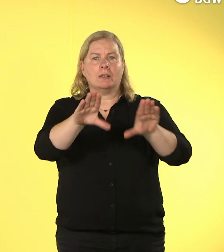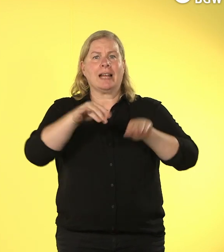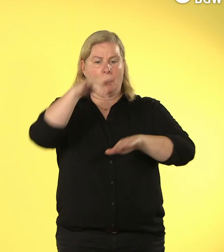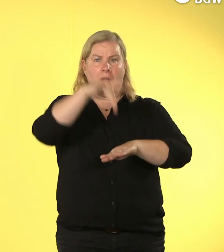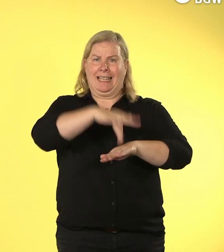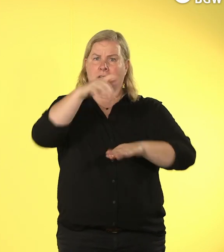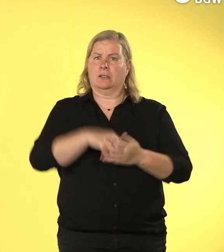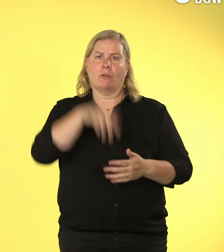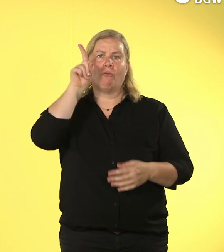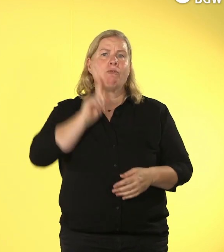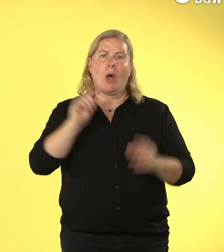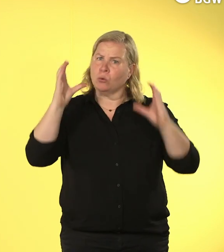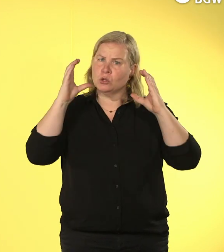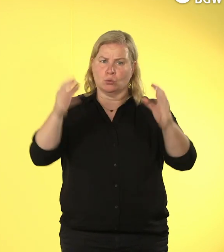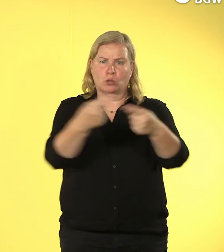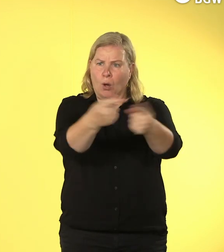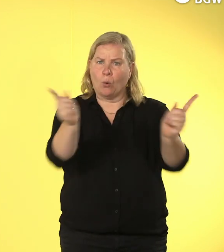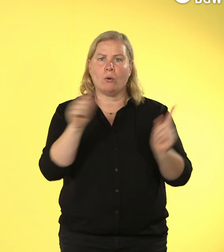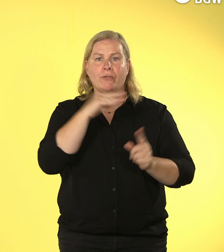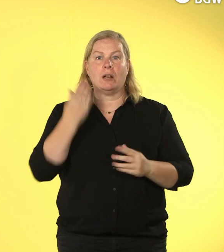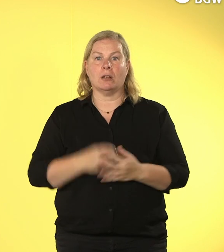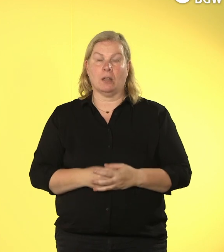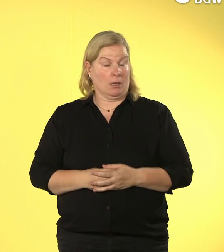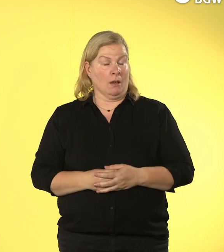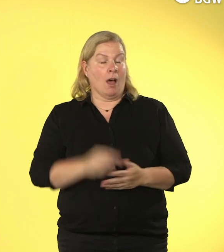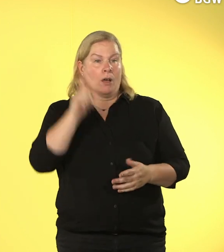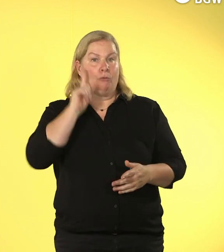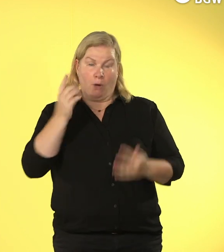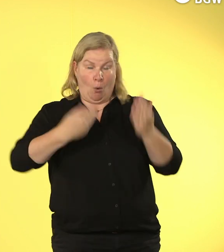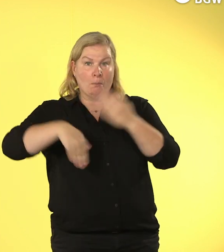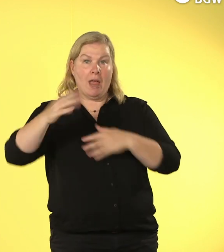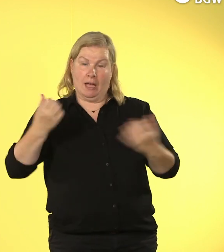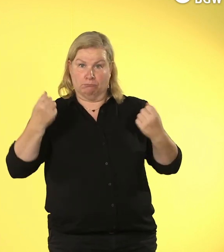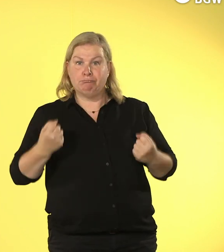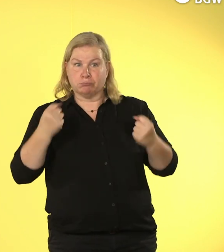Zumindest, die schreiben. Die Frauen sind eindeutig hier die fleißigen Schreiber.